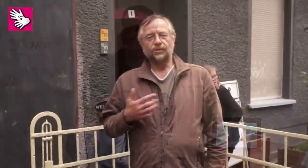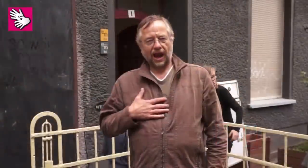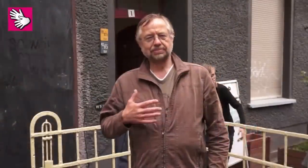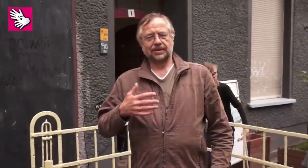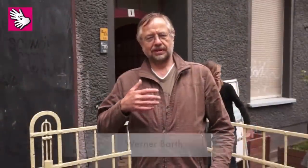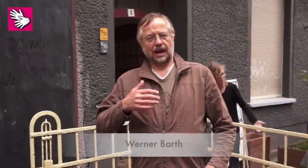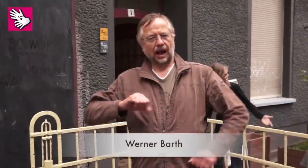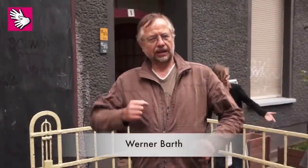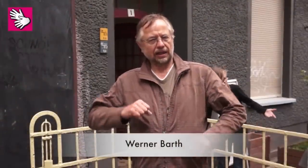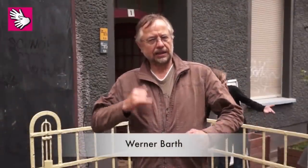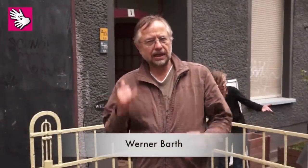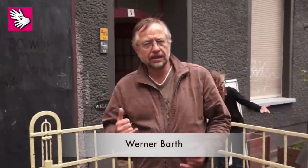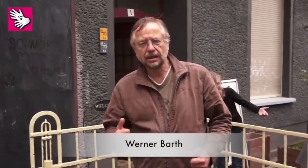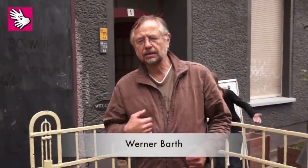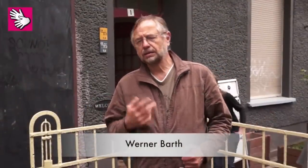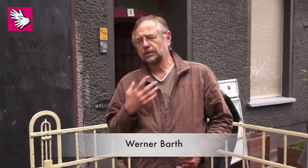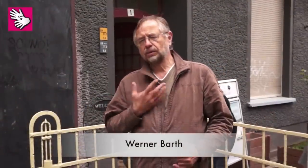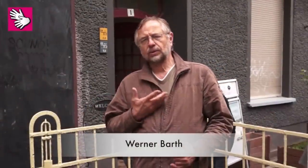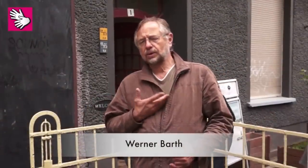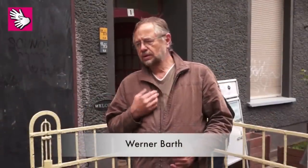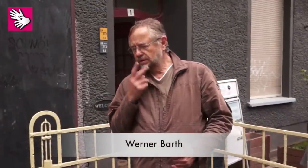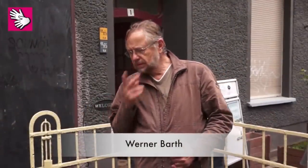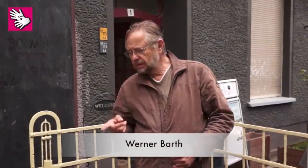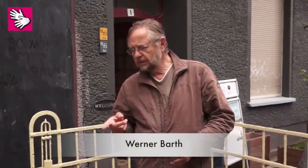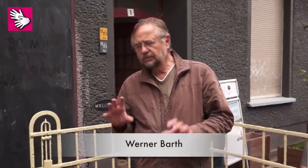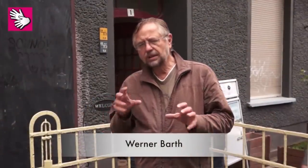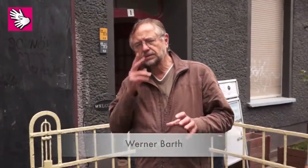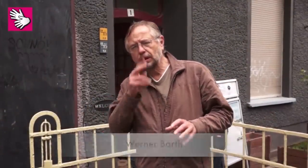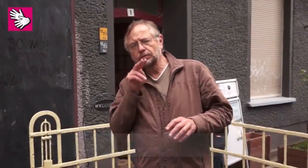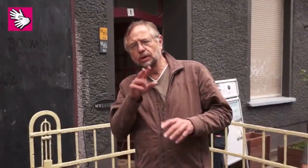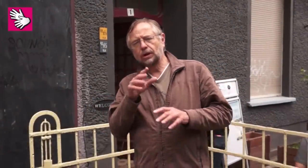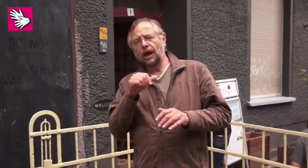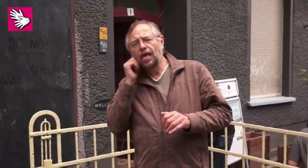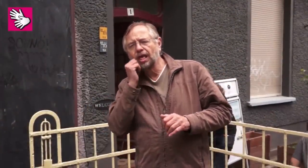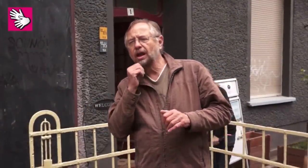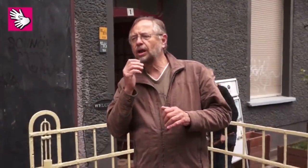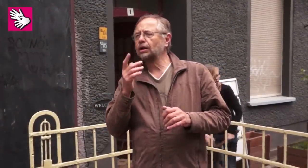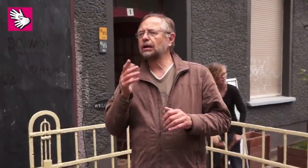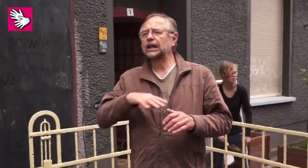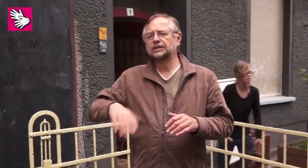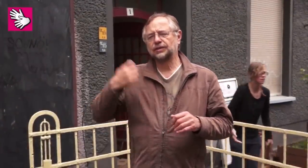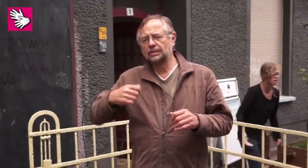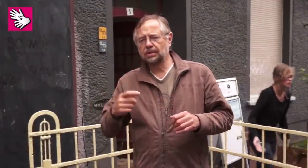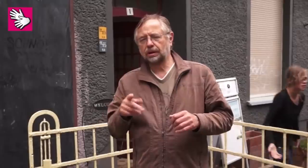Ich habe Enkelkinder, und die tun mir wirklich leid. Wenn es um Kindersendungen geht,